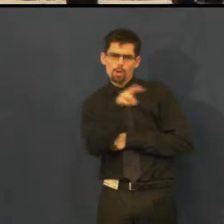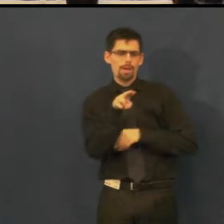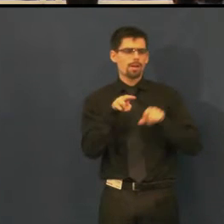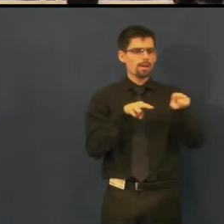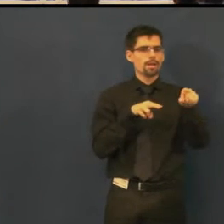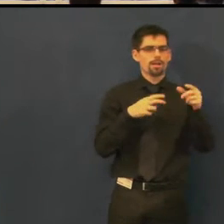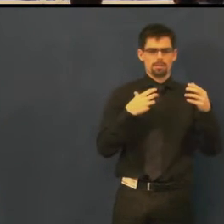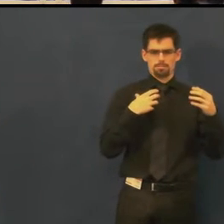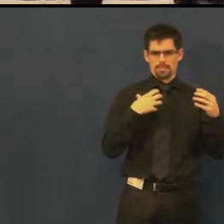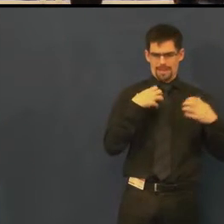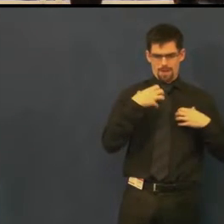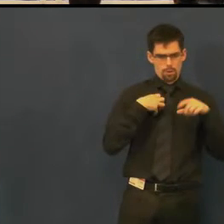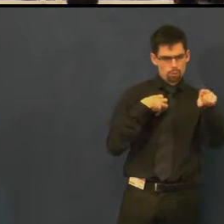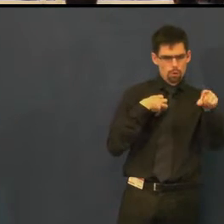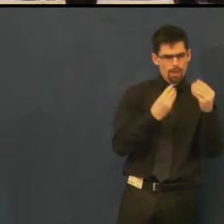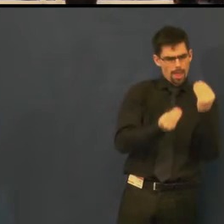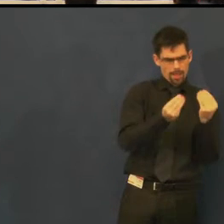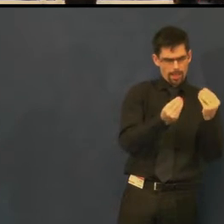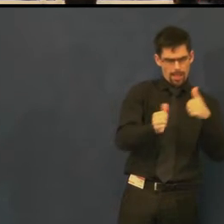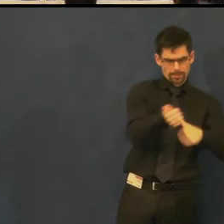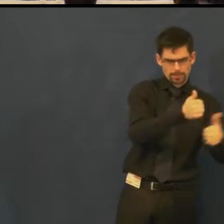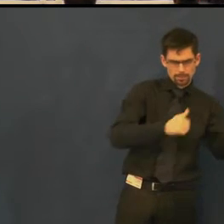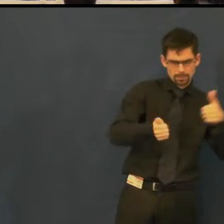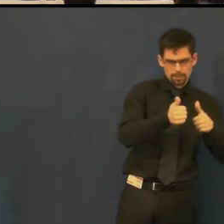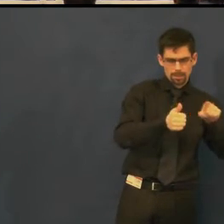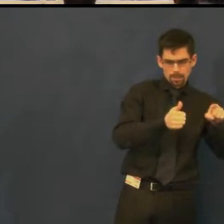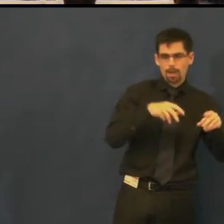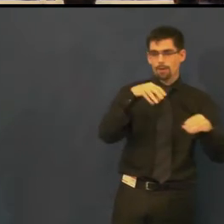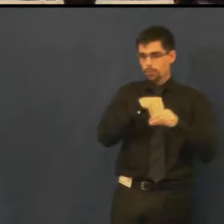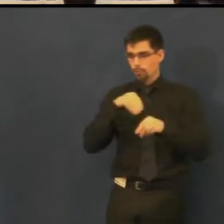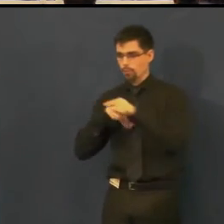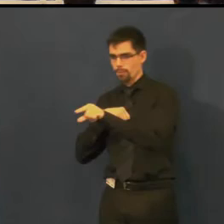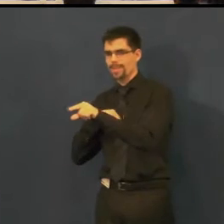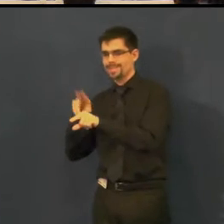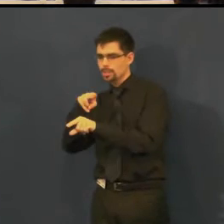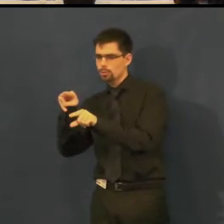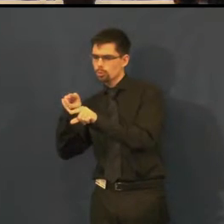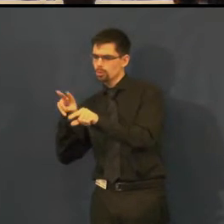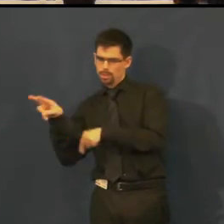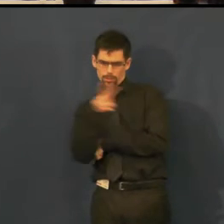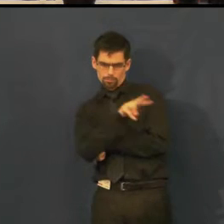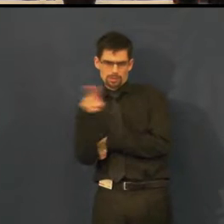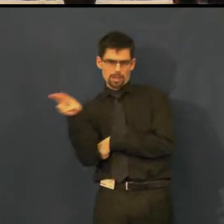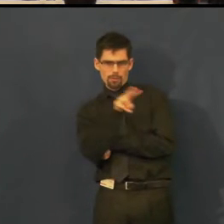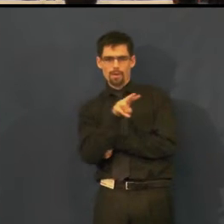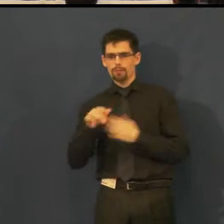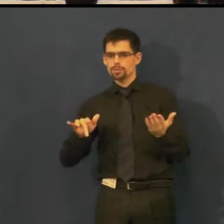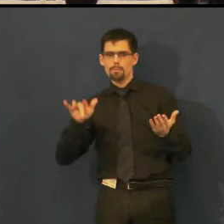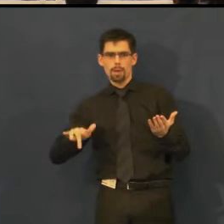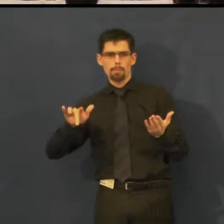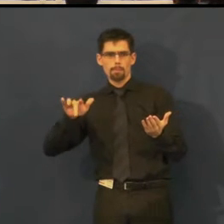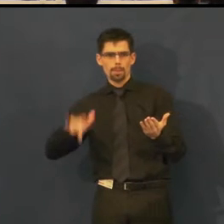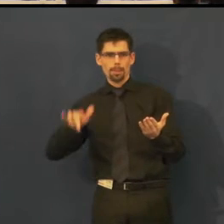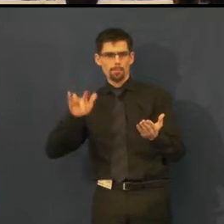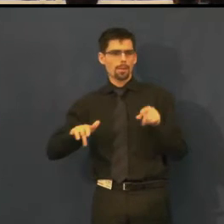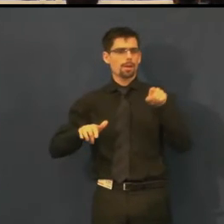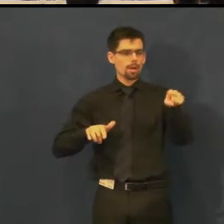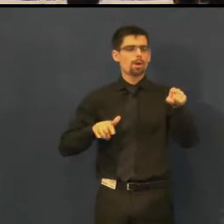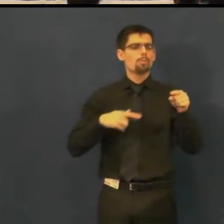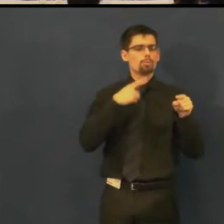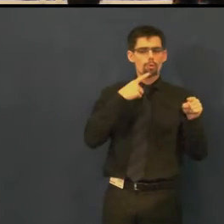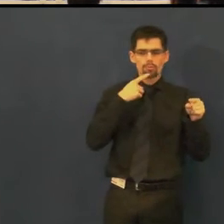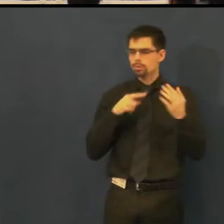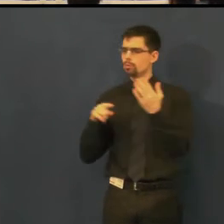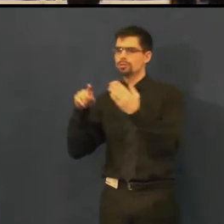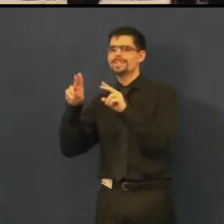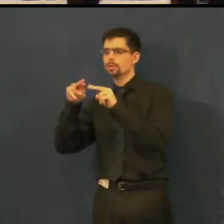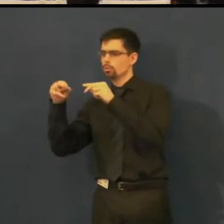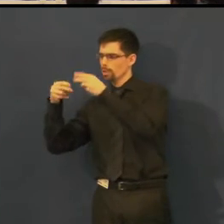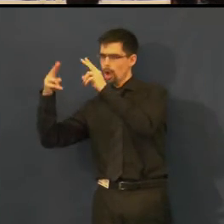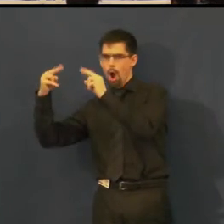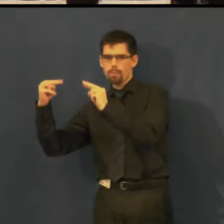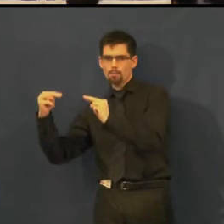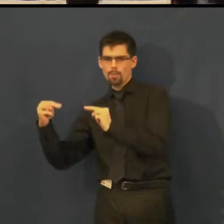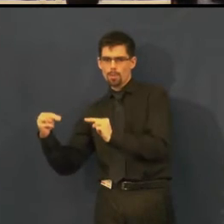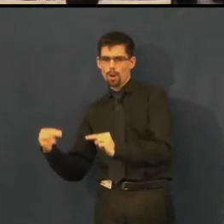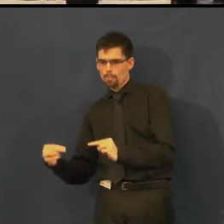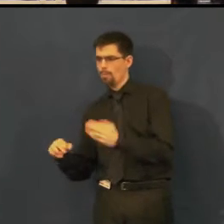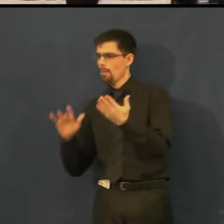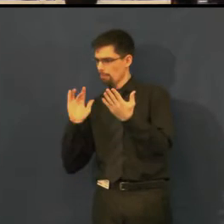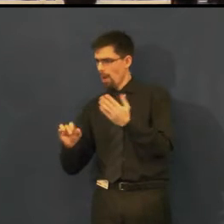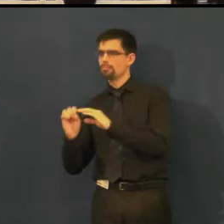je takzvaný 'klikač', což je člověk, který sedí v kabině světelné a zvukové režie,